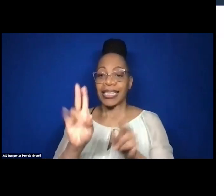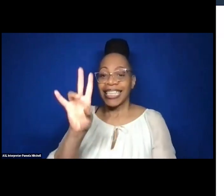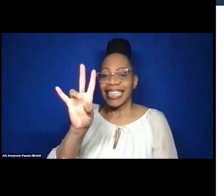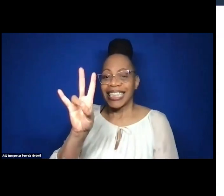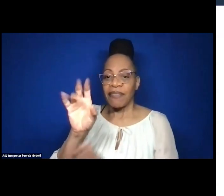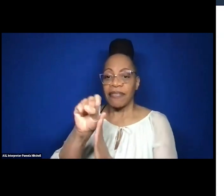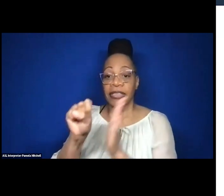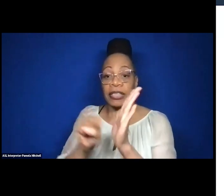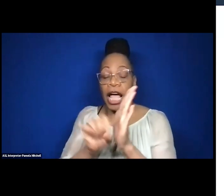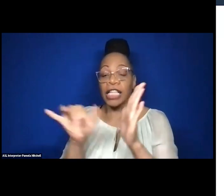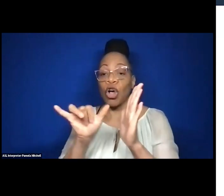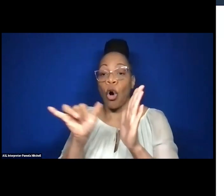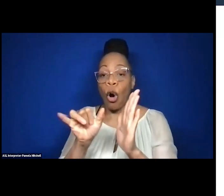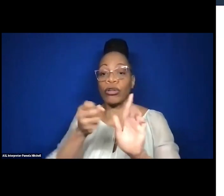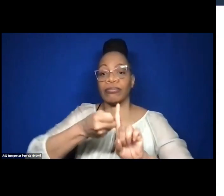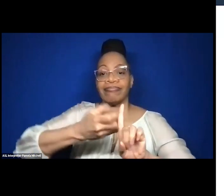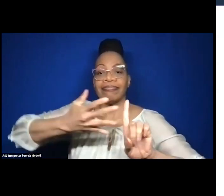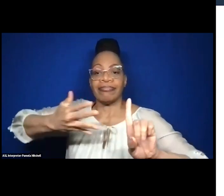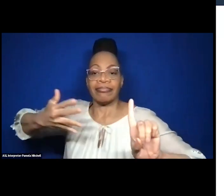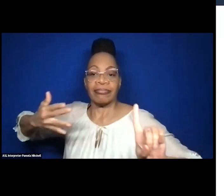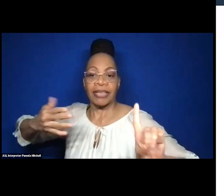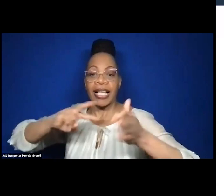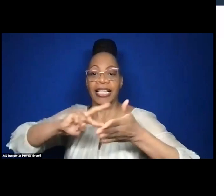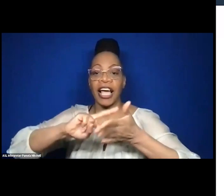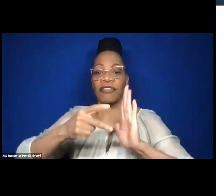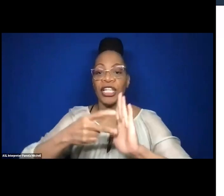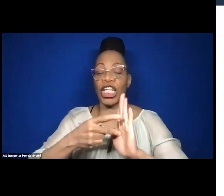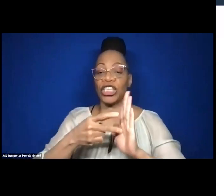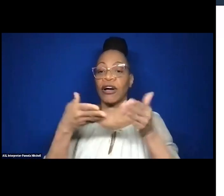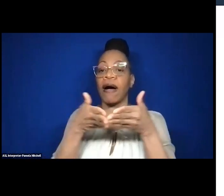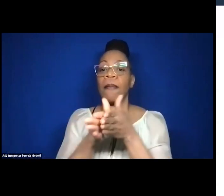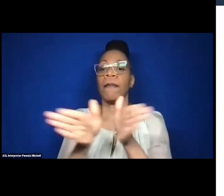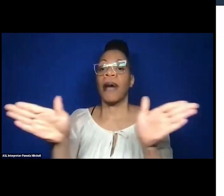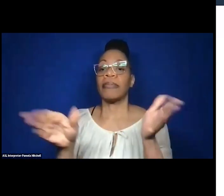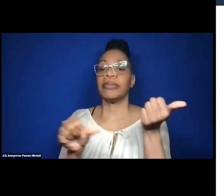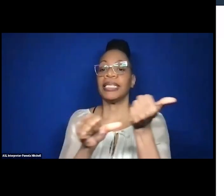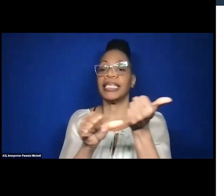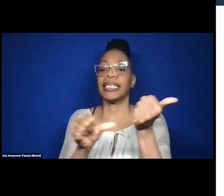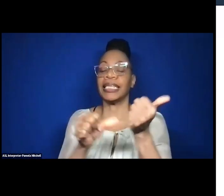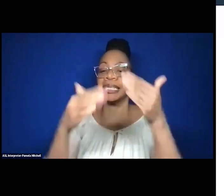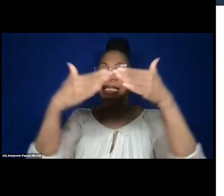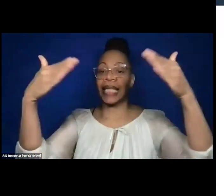Y también estamos expandiendo la definición de "hogar de asistencia pública" de dos maneras.